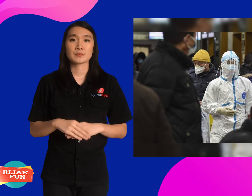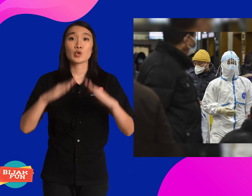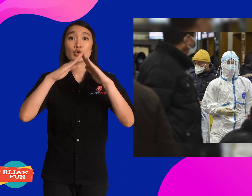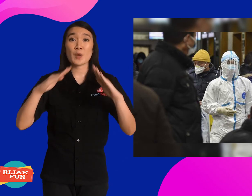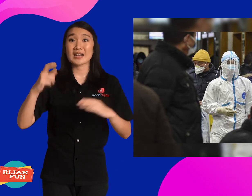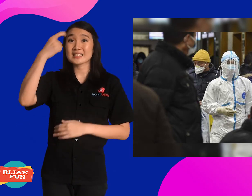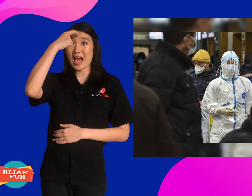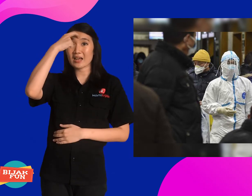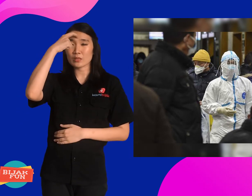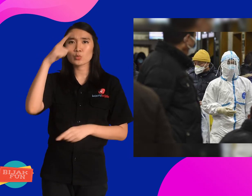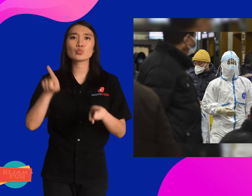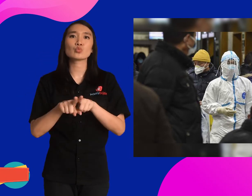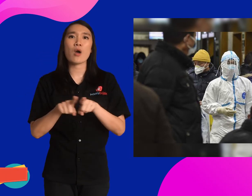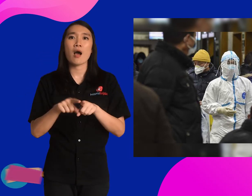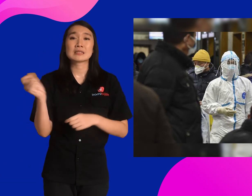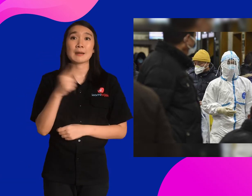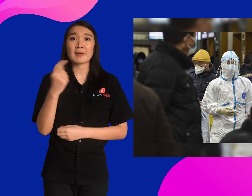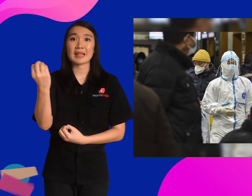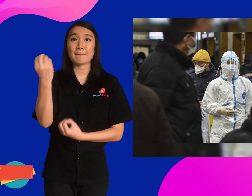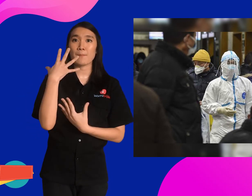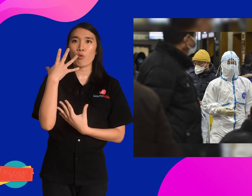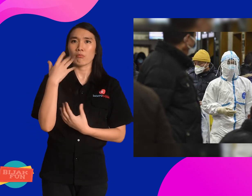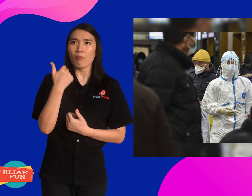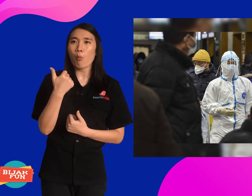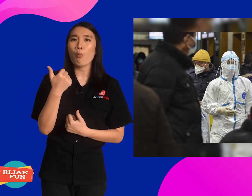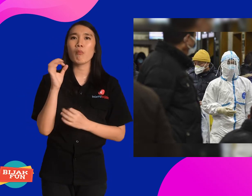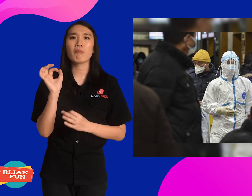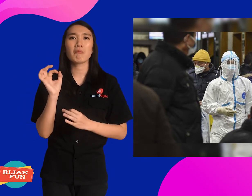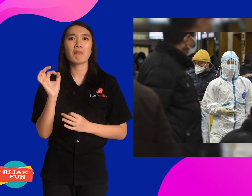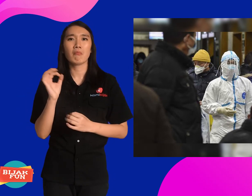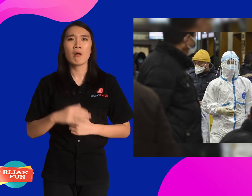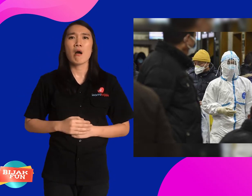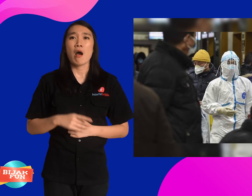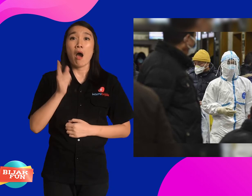Penanganan Rumah sakit cepat dalam merespon.